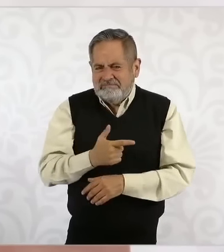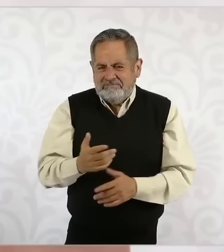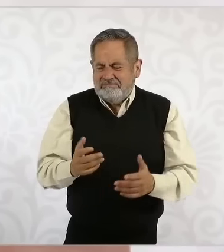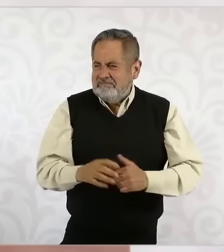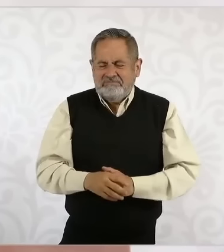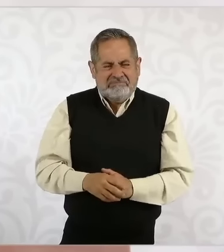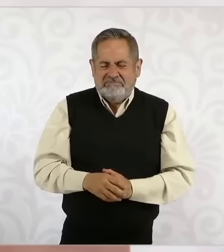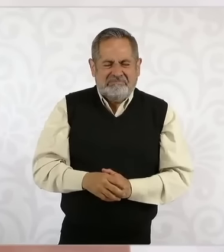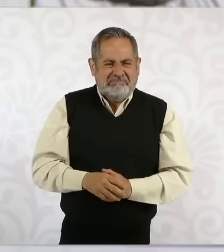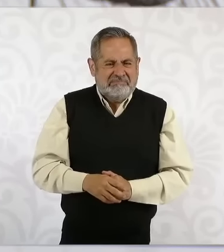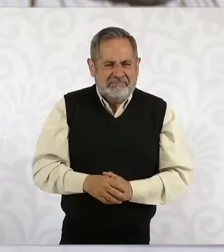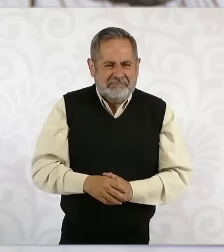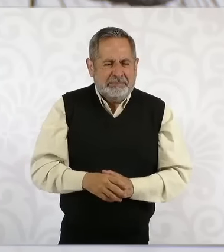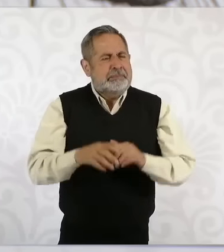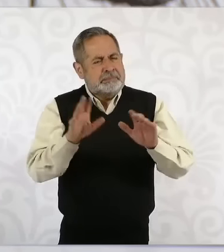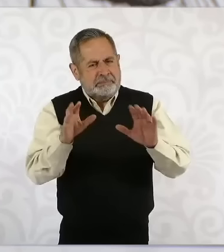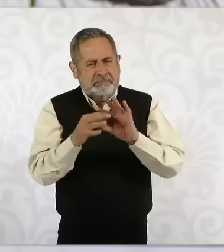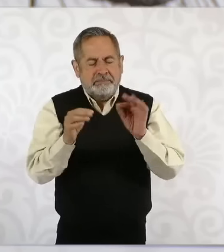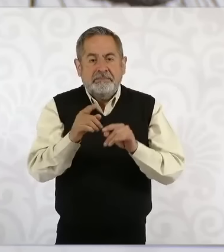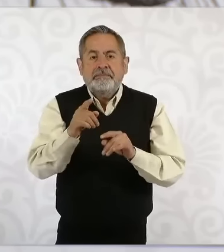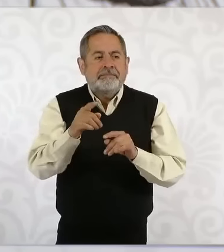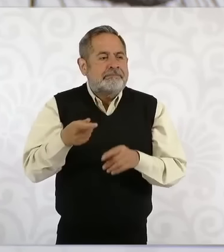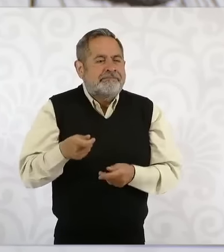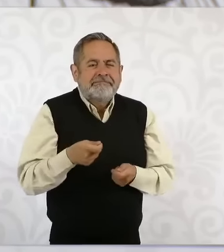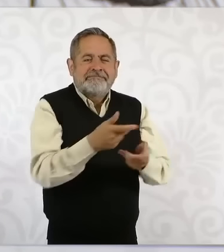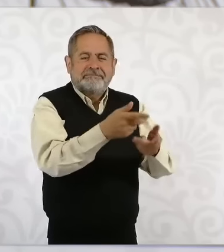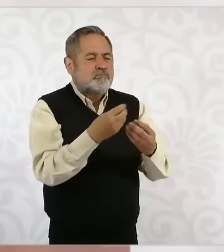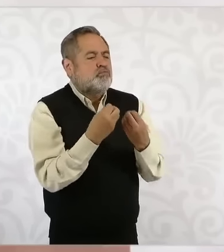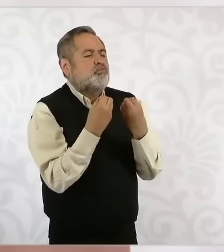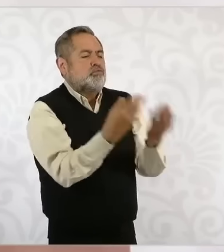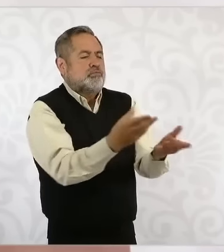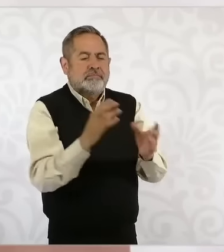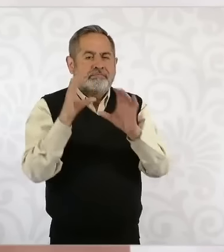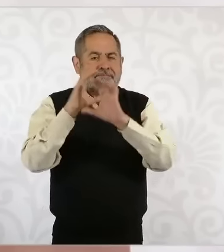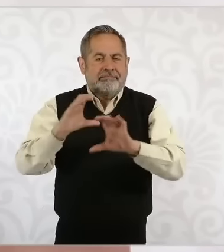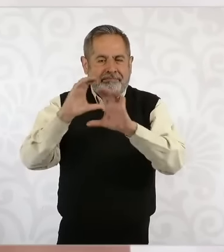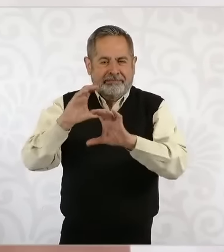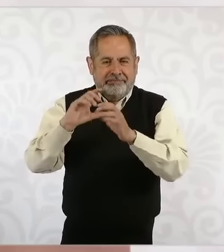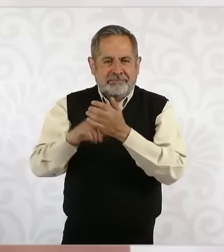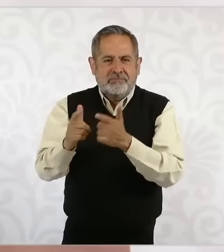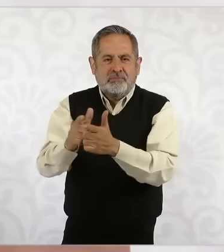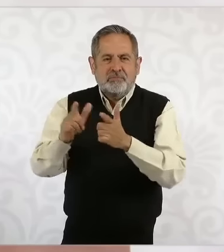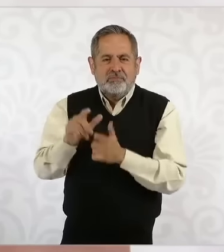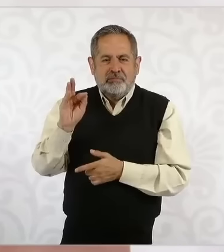Pero vamos a ponerles la canción de grupo firme, ya supérenlo.